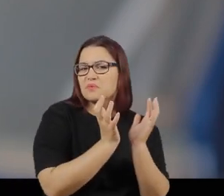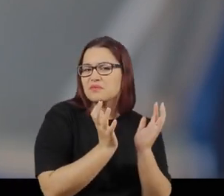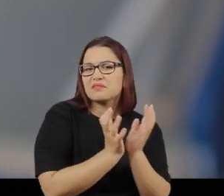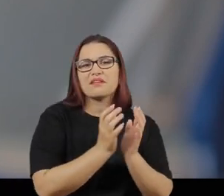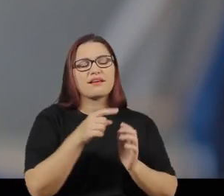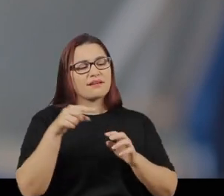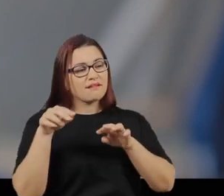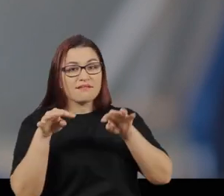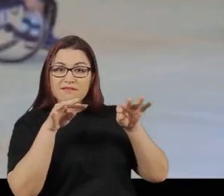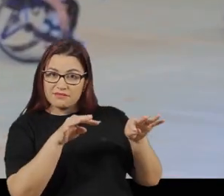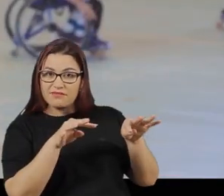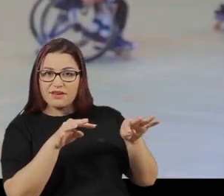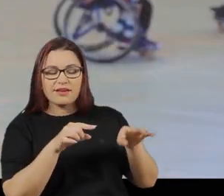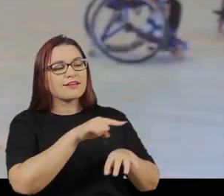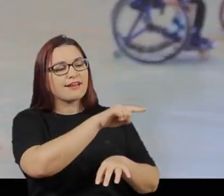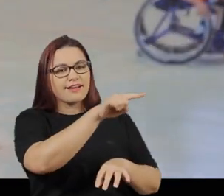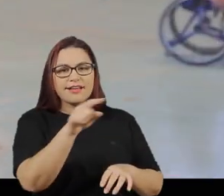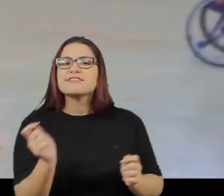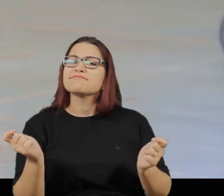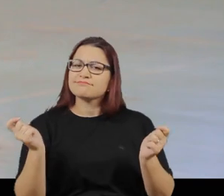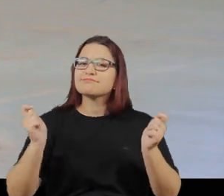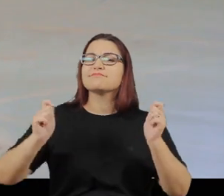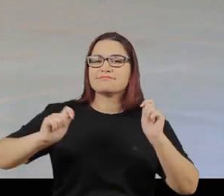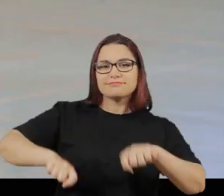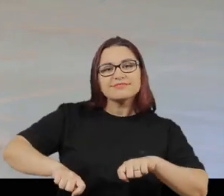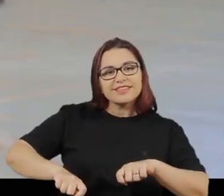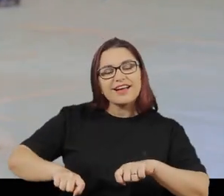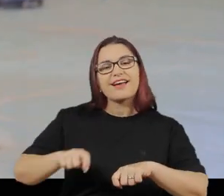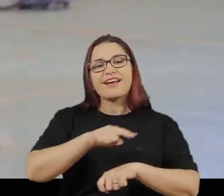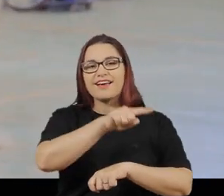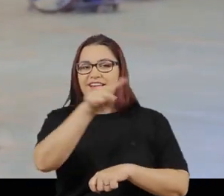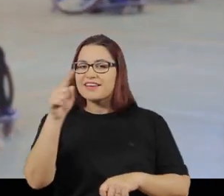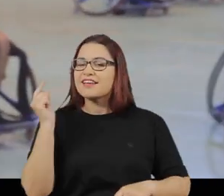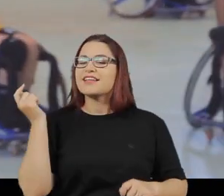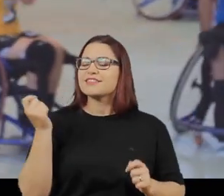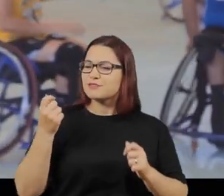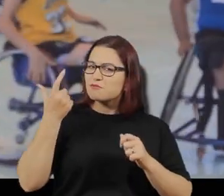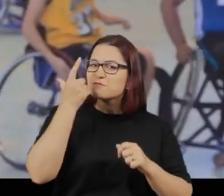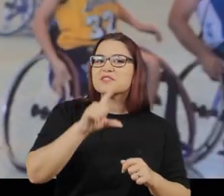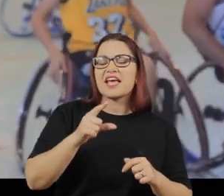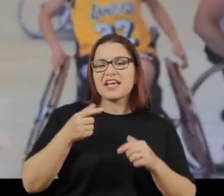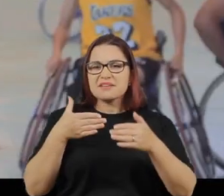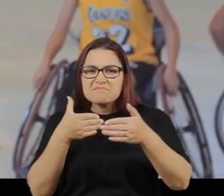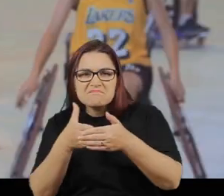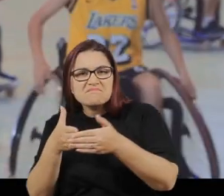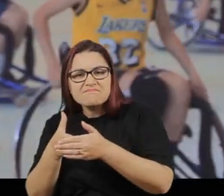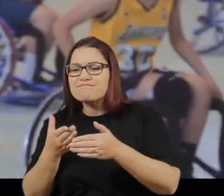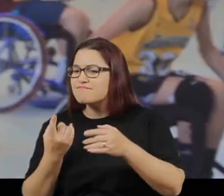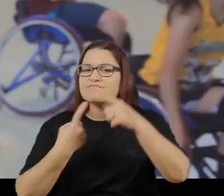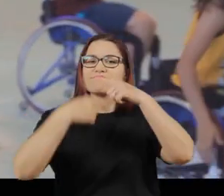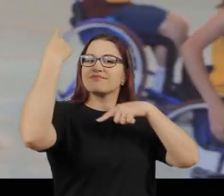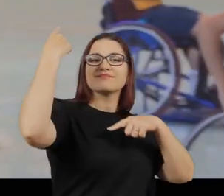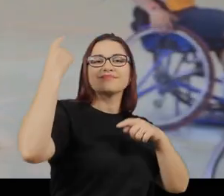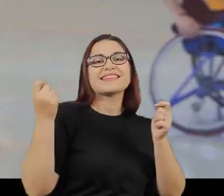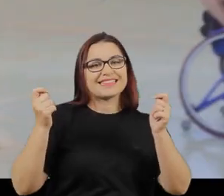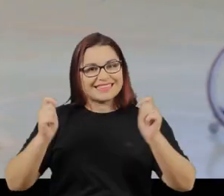mostrar que eles são capazes, que vencem as barreiras e que é possível, sim,